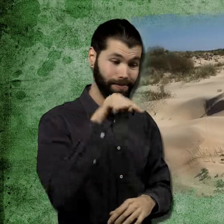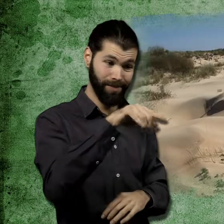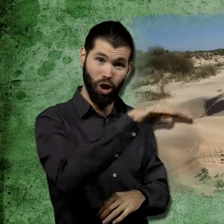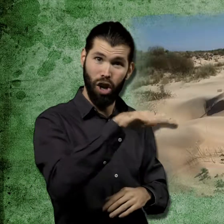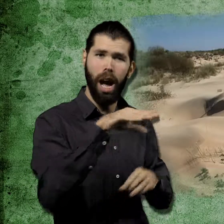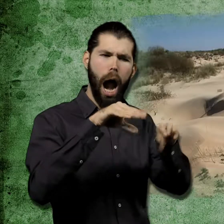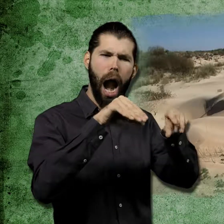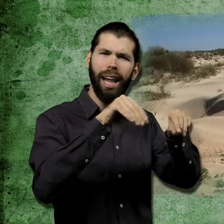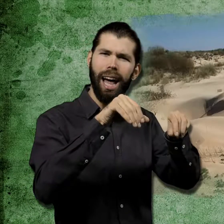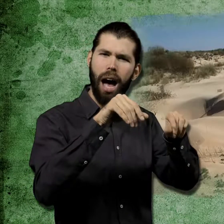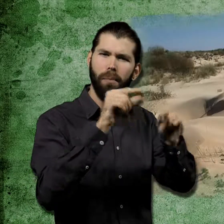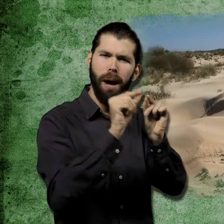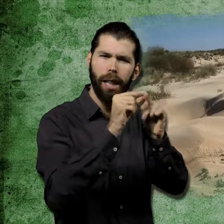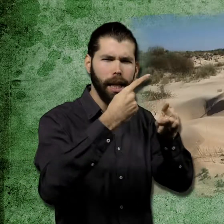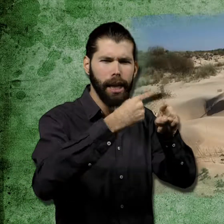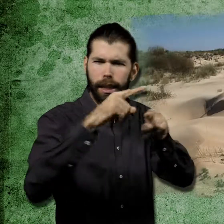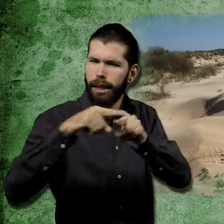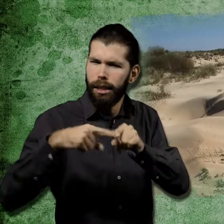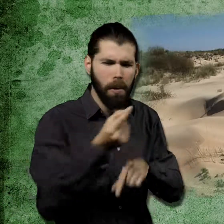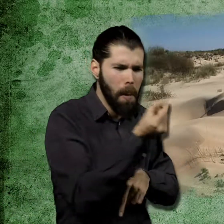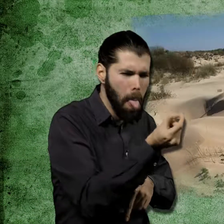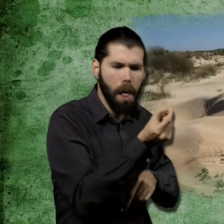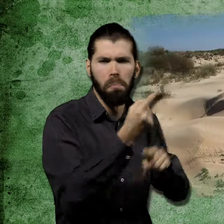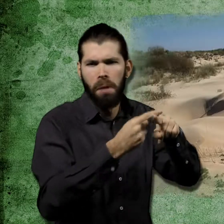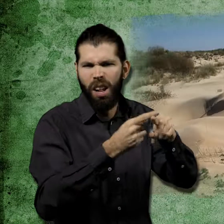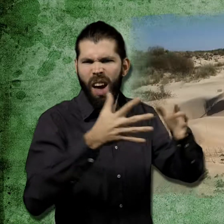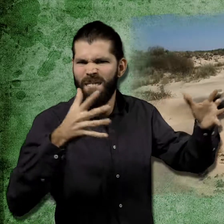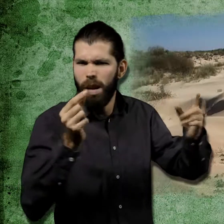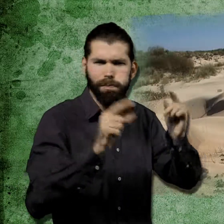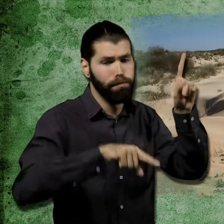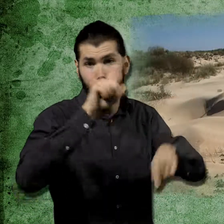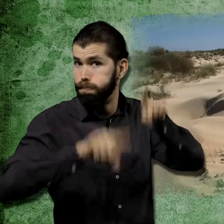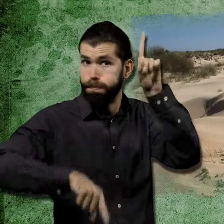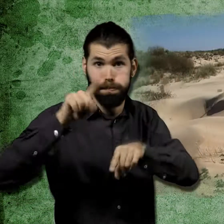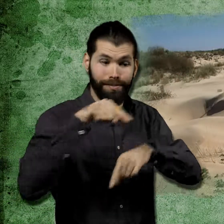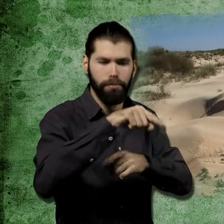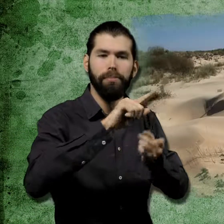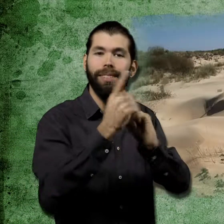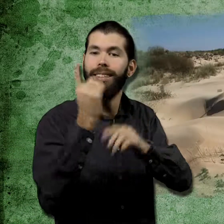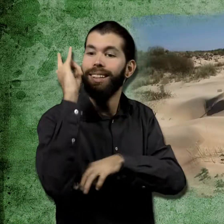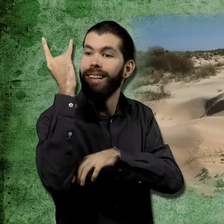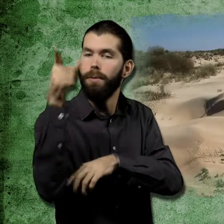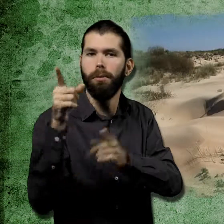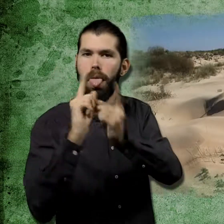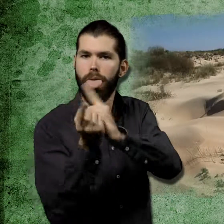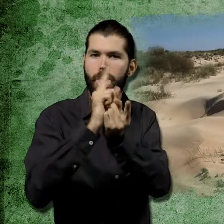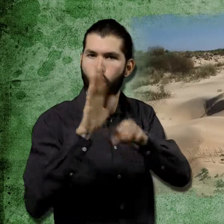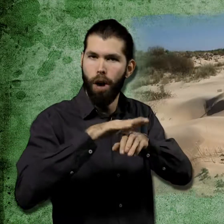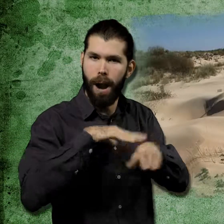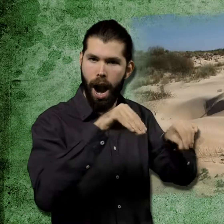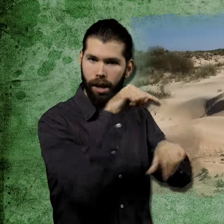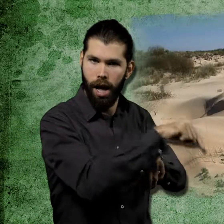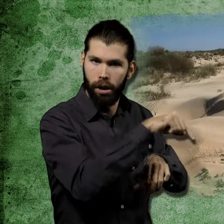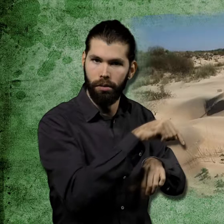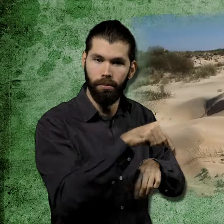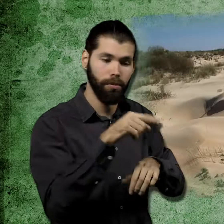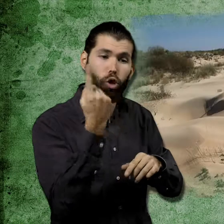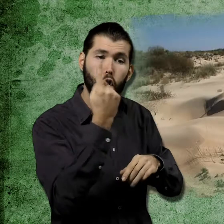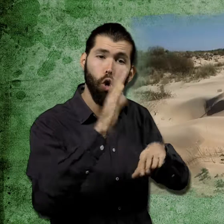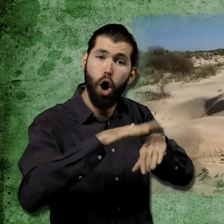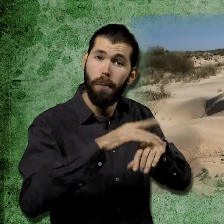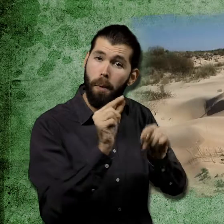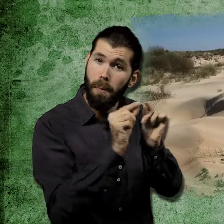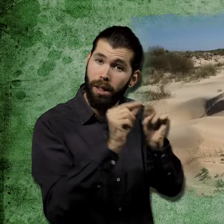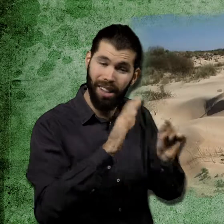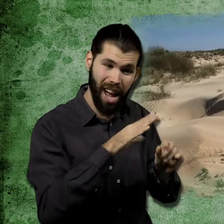Les comunitats vegetals estableixen zones diferenciades depenent de la granulometria de la sorra,